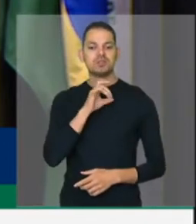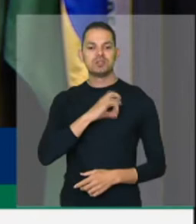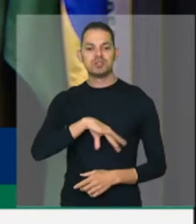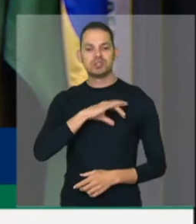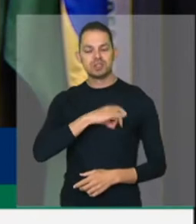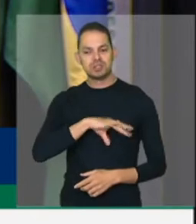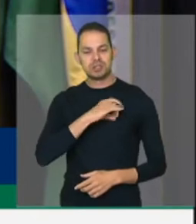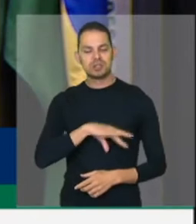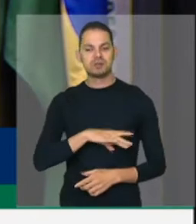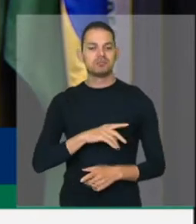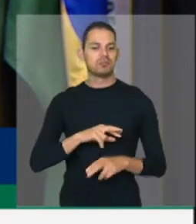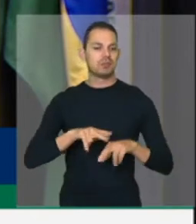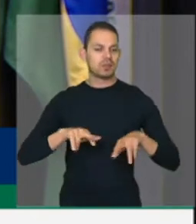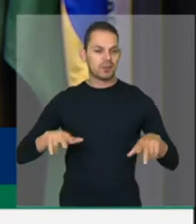OUTROS PAÍSES QUE JÁ DECIDIRAM A IMPORTÂNCIA DO